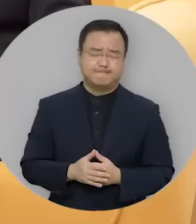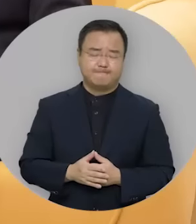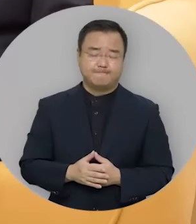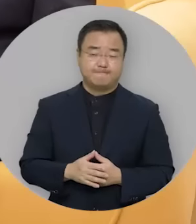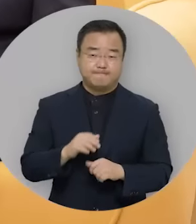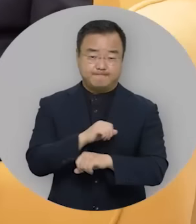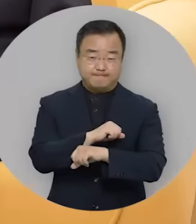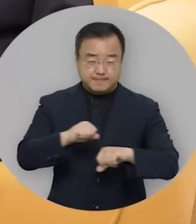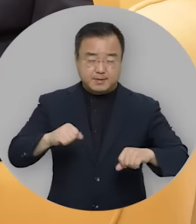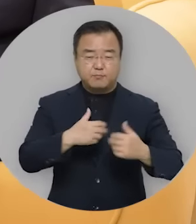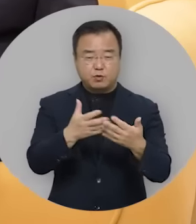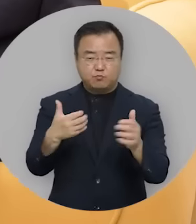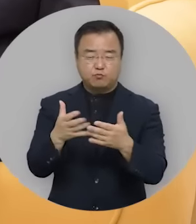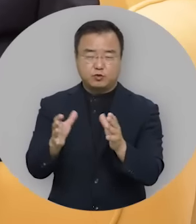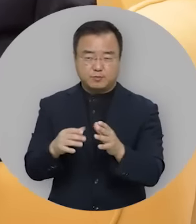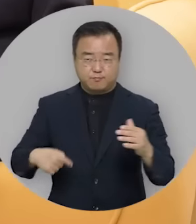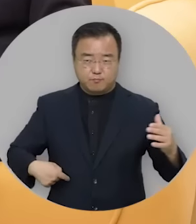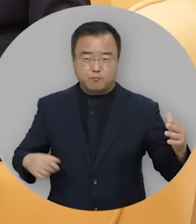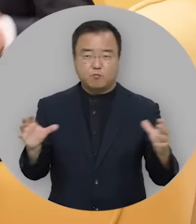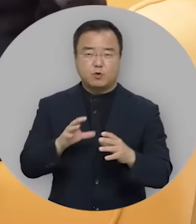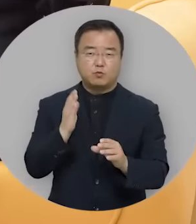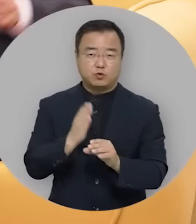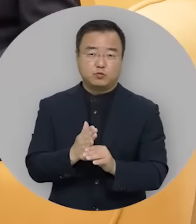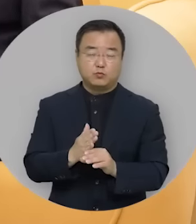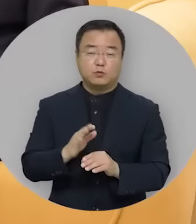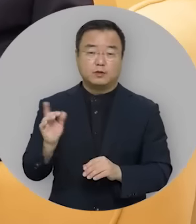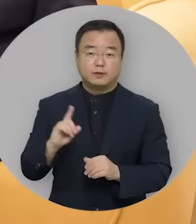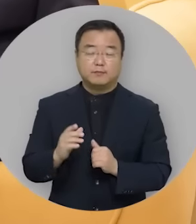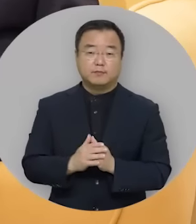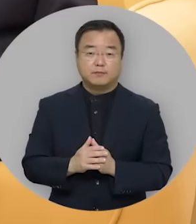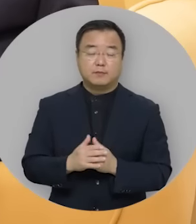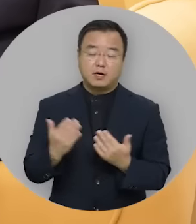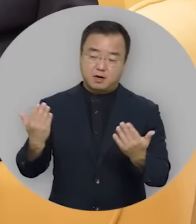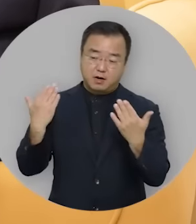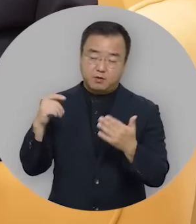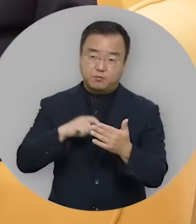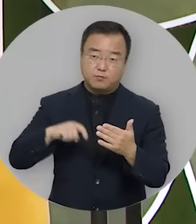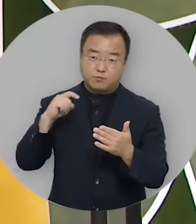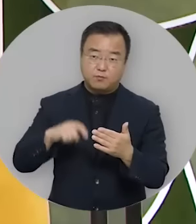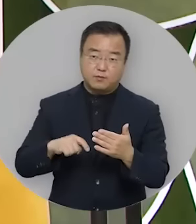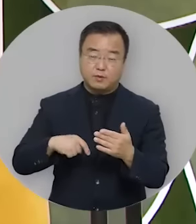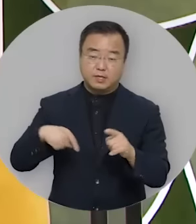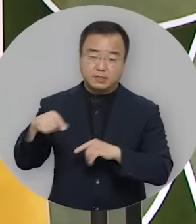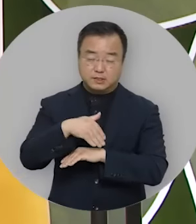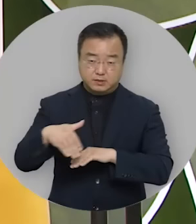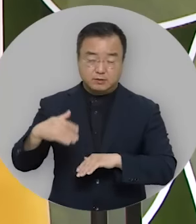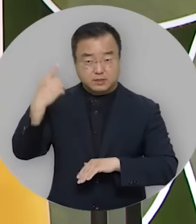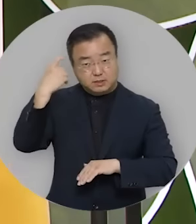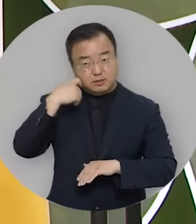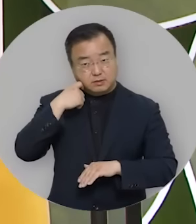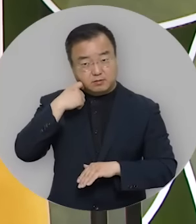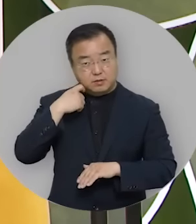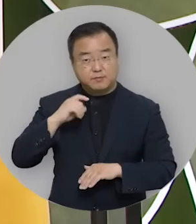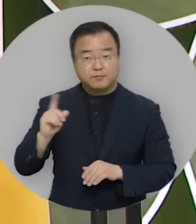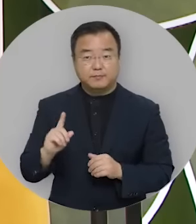그런 범부처적인 노력을 하고 있거든요. 학교에서도 그런 정부 정책에 대해서 피부로 느끼시는지 모르겠습니다.